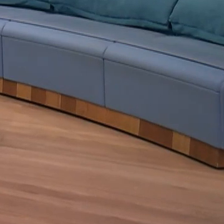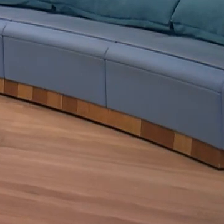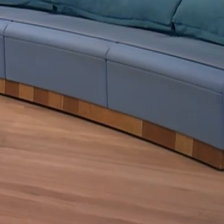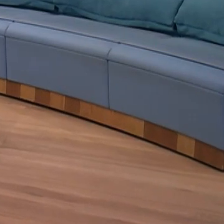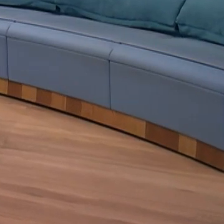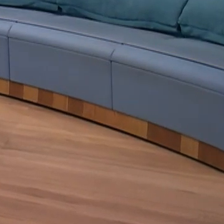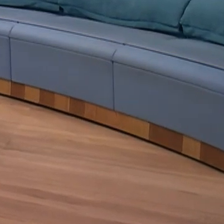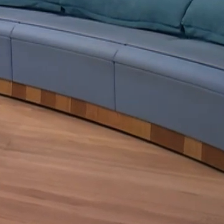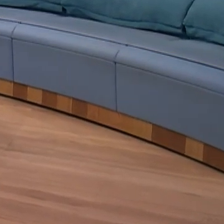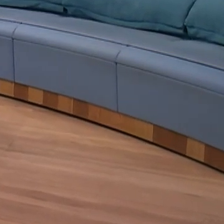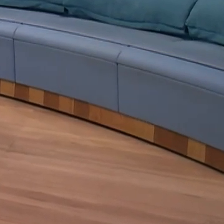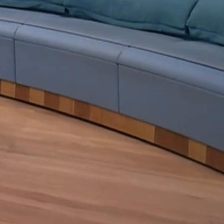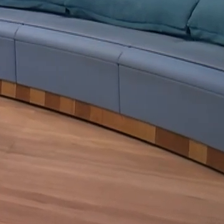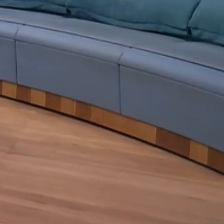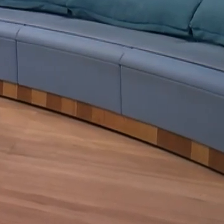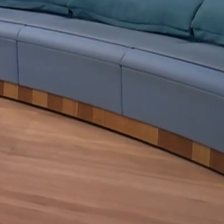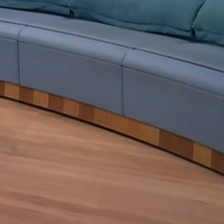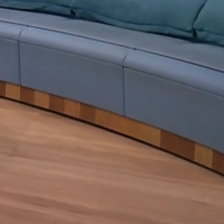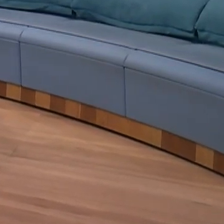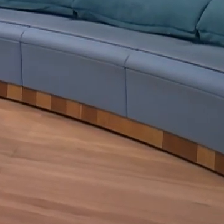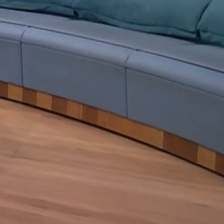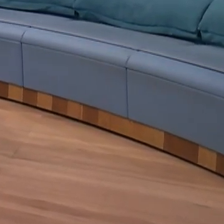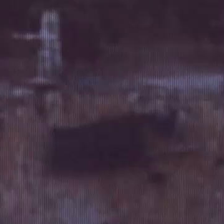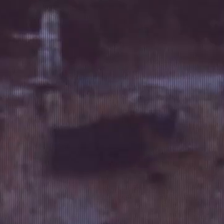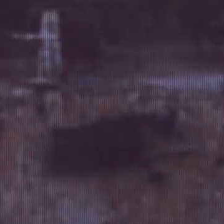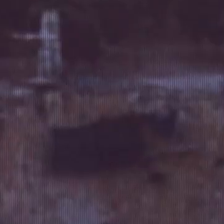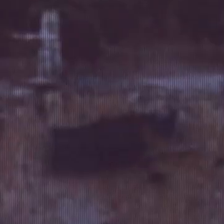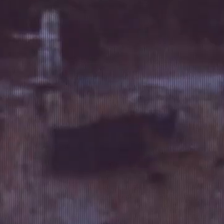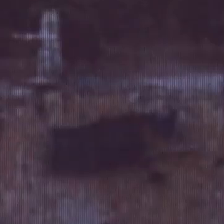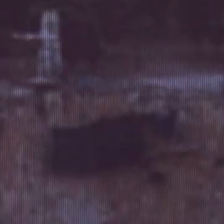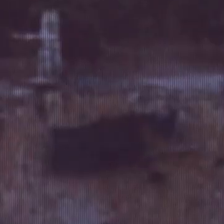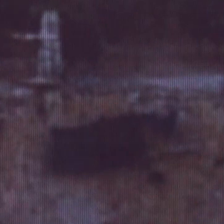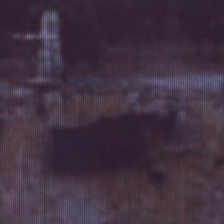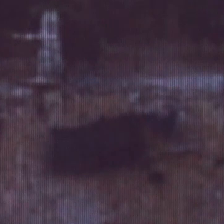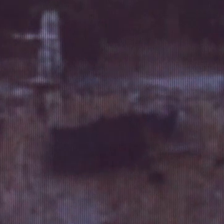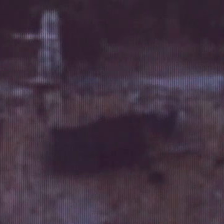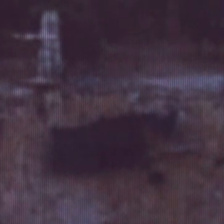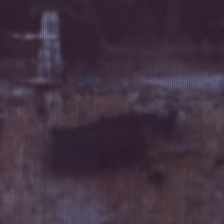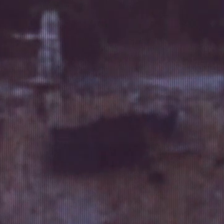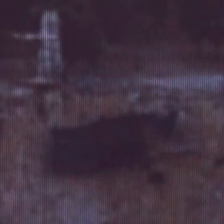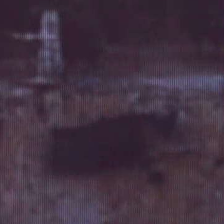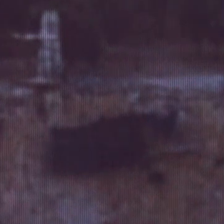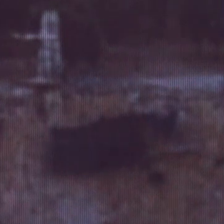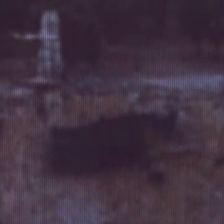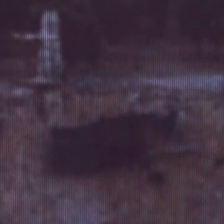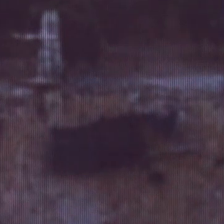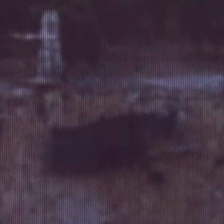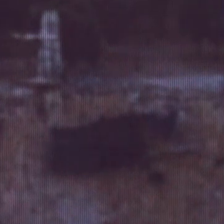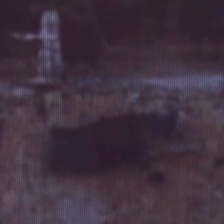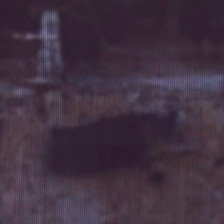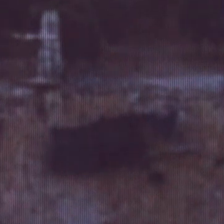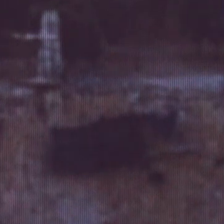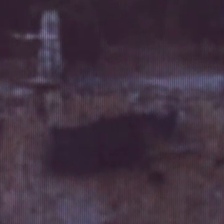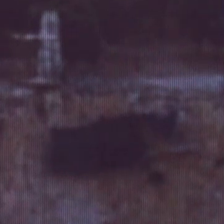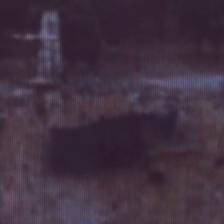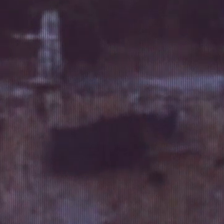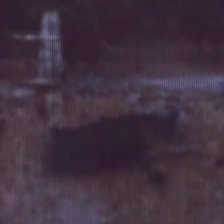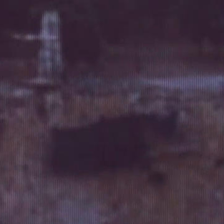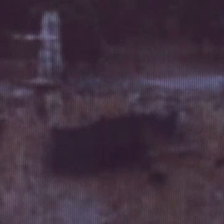события которое сделал Господь своим страданиям он пришел он пострадал Мы сегодня на страстных